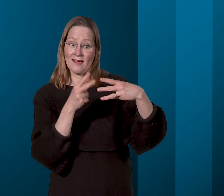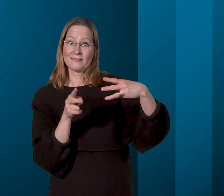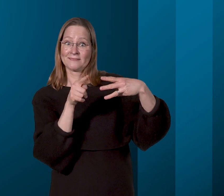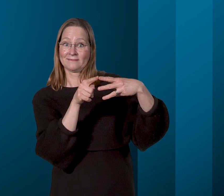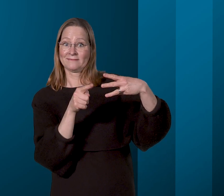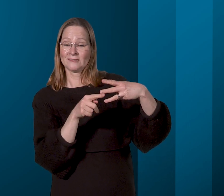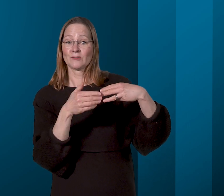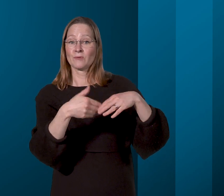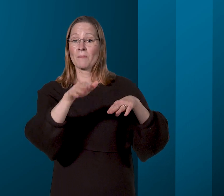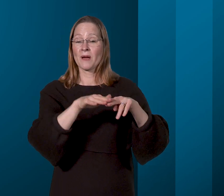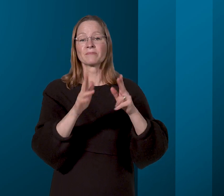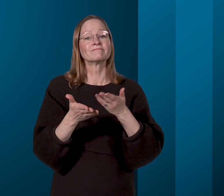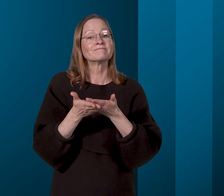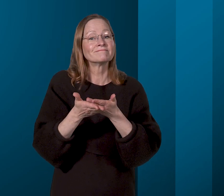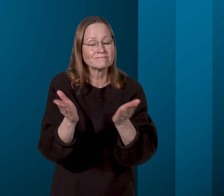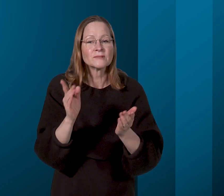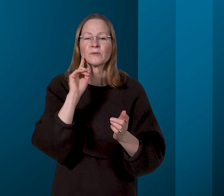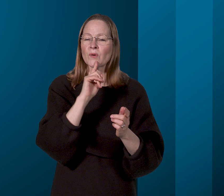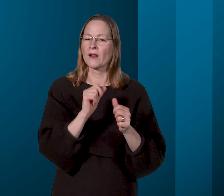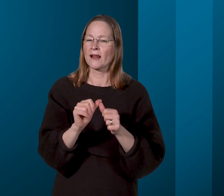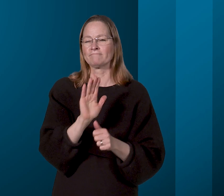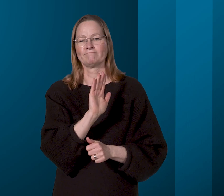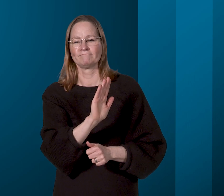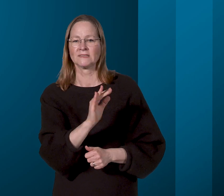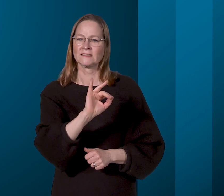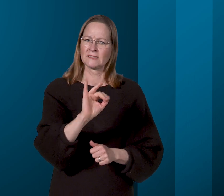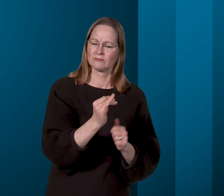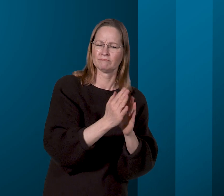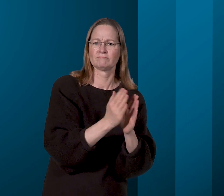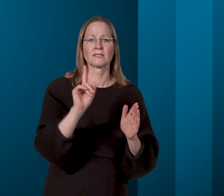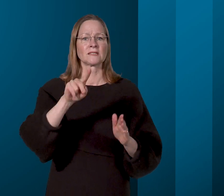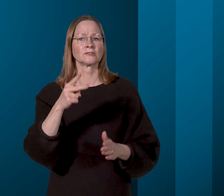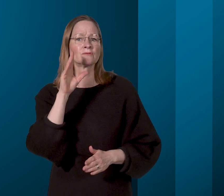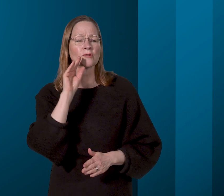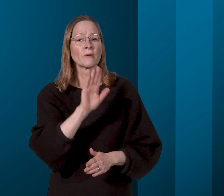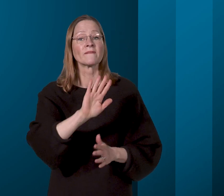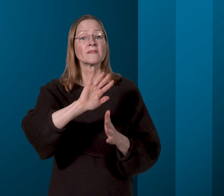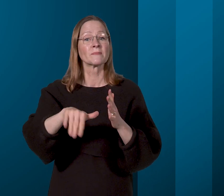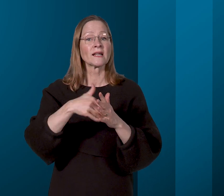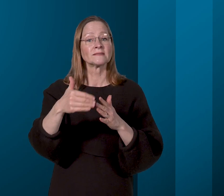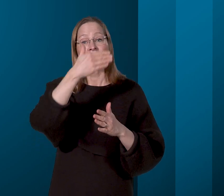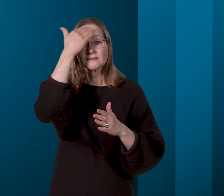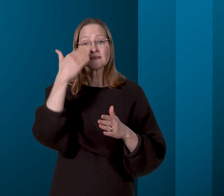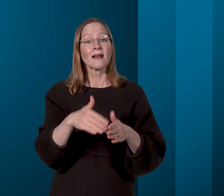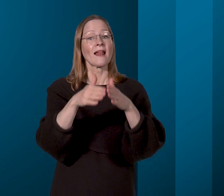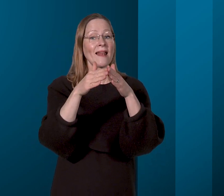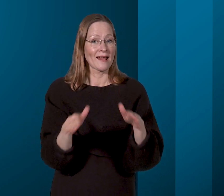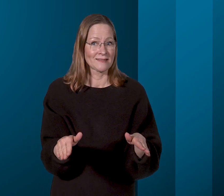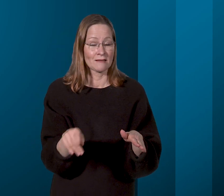Kaksi työpaikkaa on tarjolla - Kuurojen Liiton 7−12 -vuotiaiden viittomakielisten kesäleirillä, -